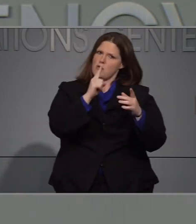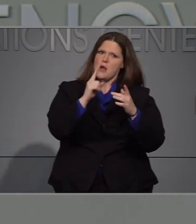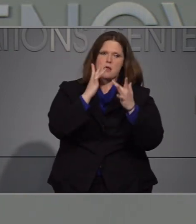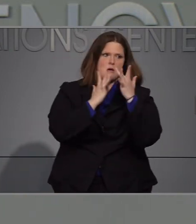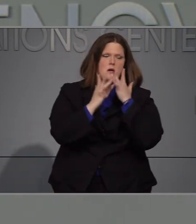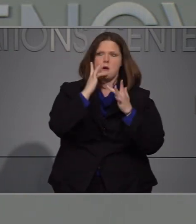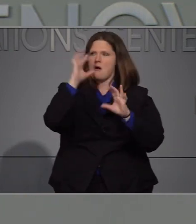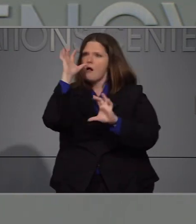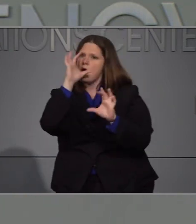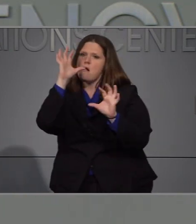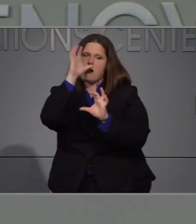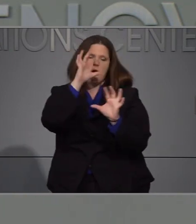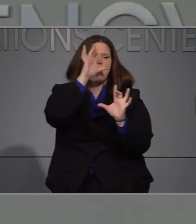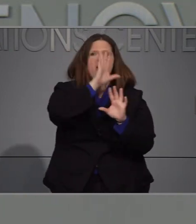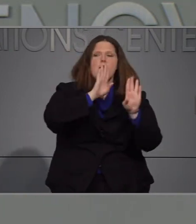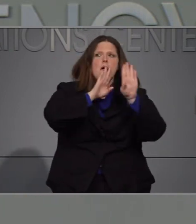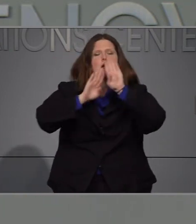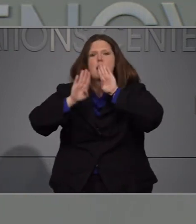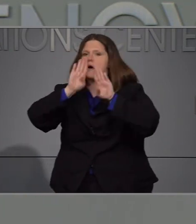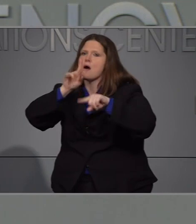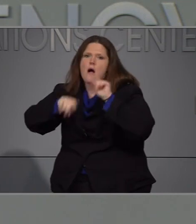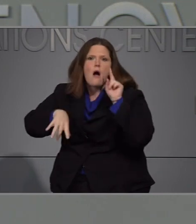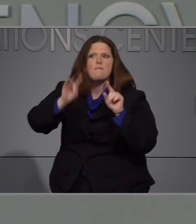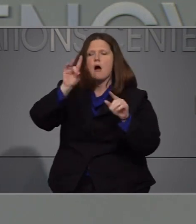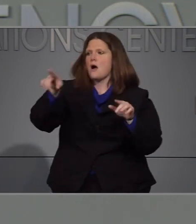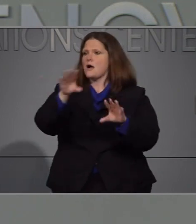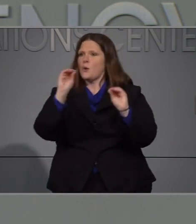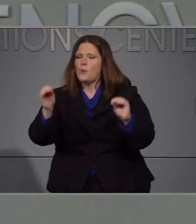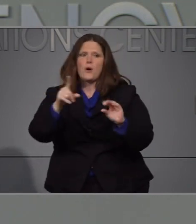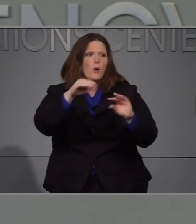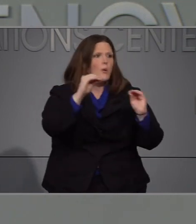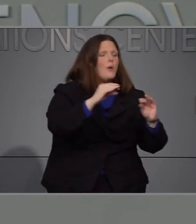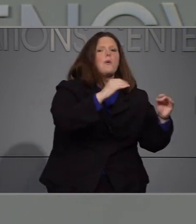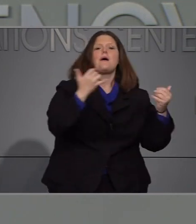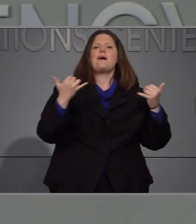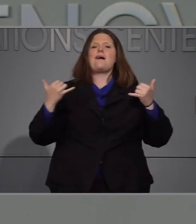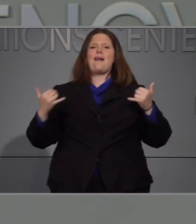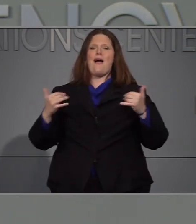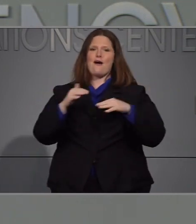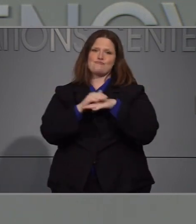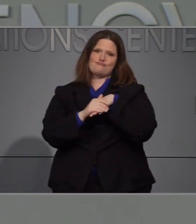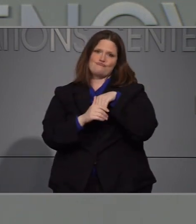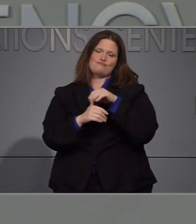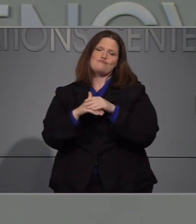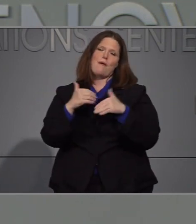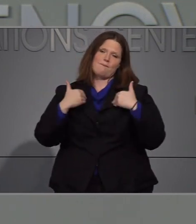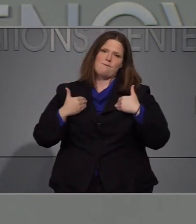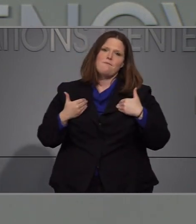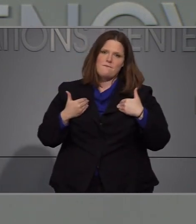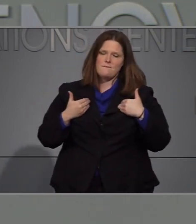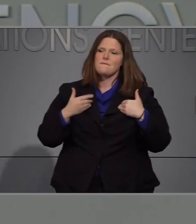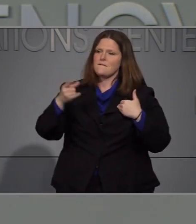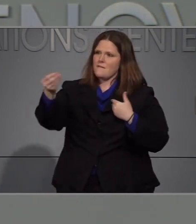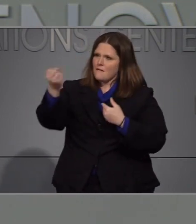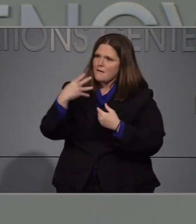sabíamos que era un desafío para las cadenas de suministro, pero tenemos los suministros para cumplir con la demanda.